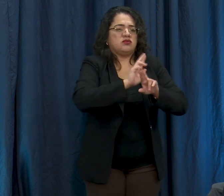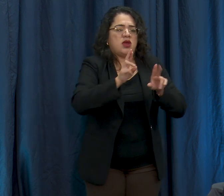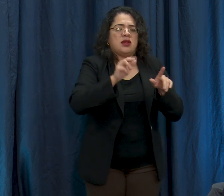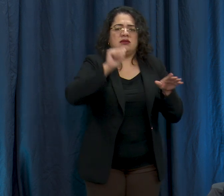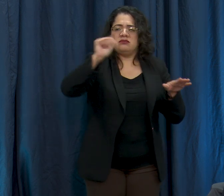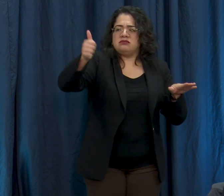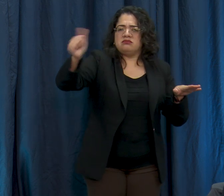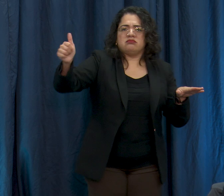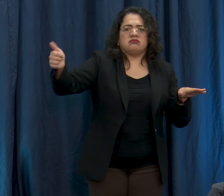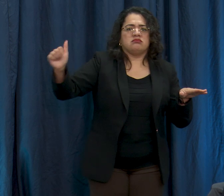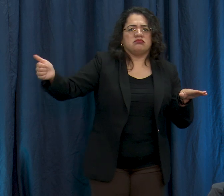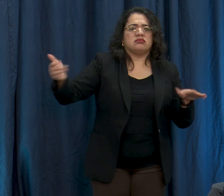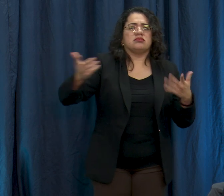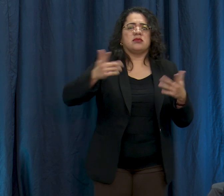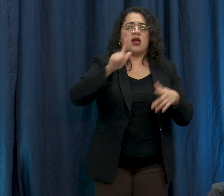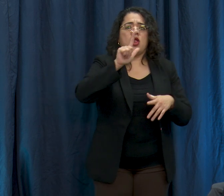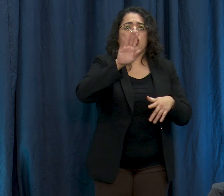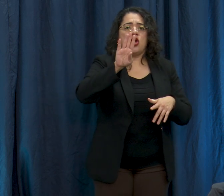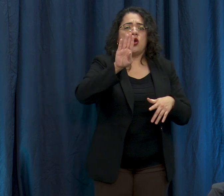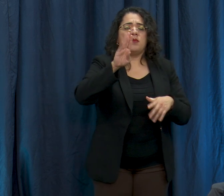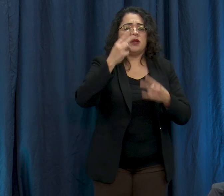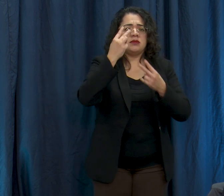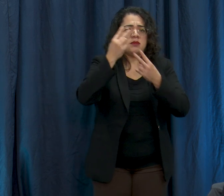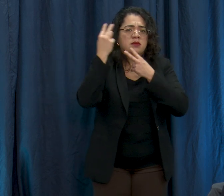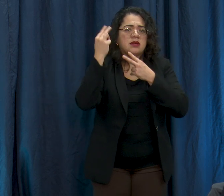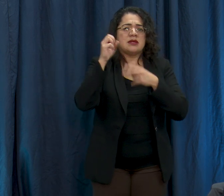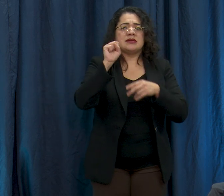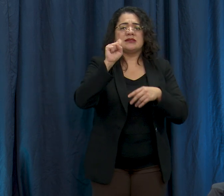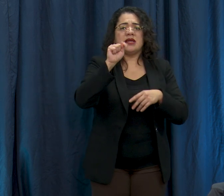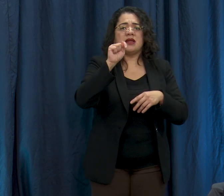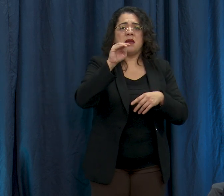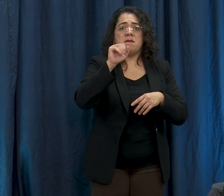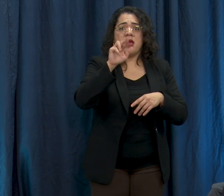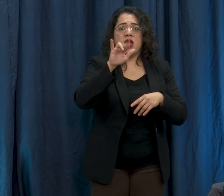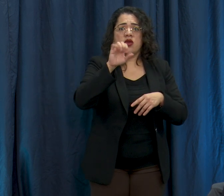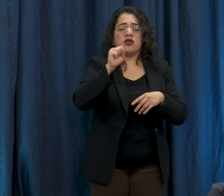centro médico de Long Beach Memorial de saint-meran IDO so tros hospitals para